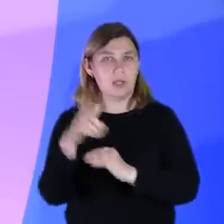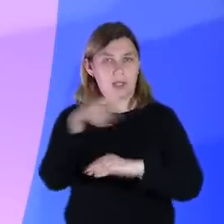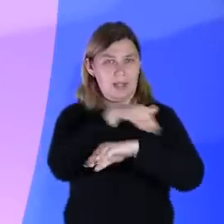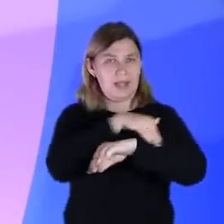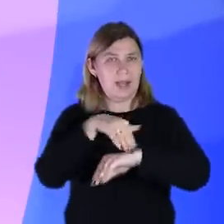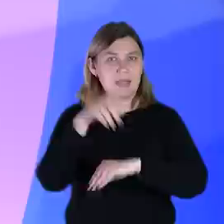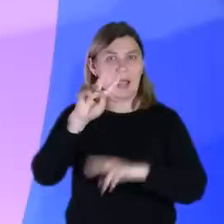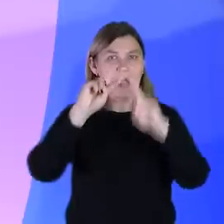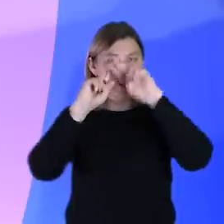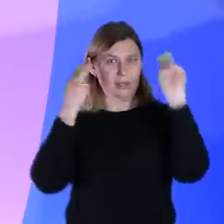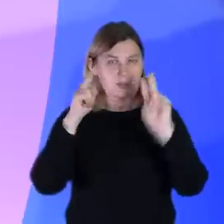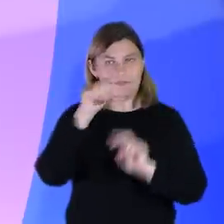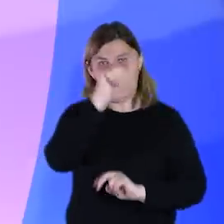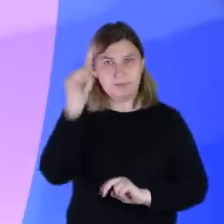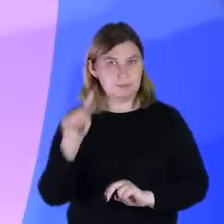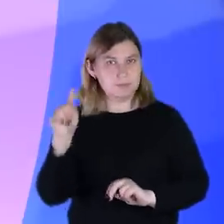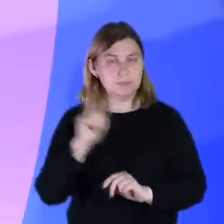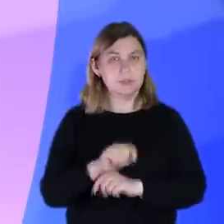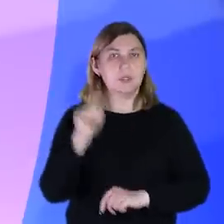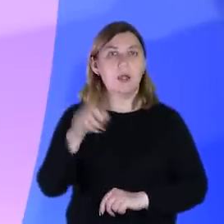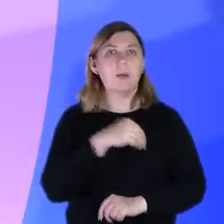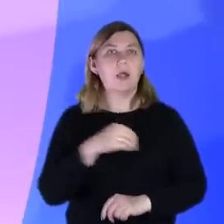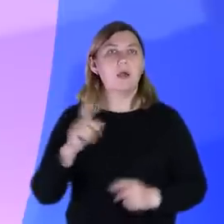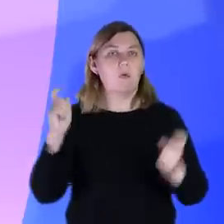graniczną z Litwą... Pamiętajmy o tym, że konflikt polsko-litewski nie